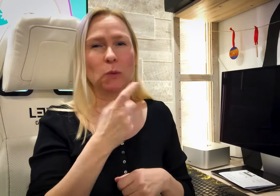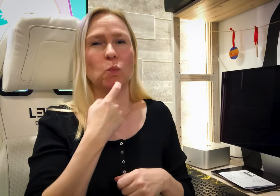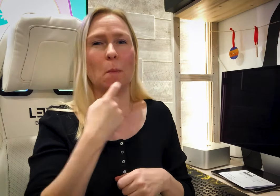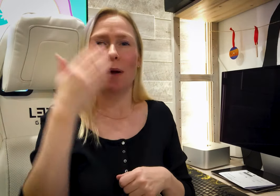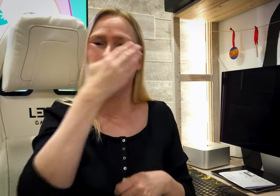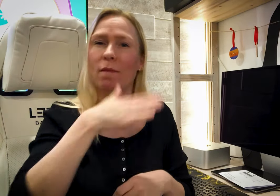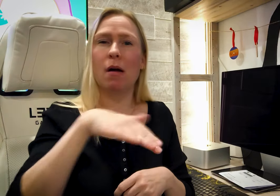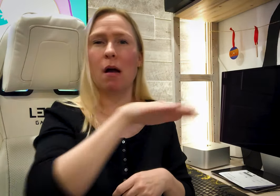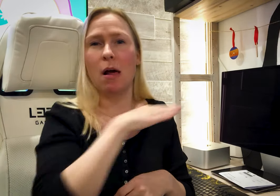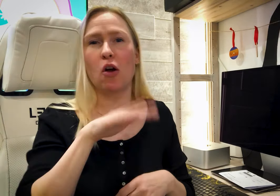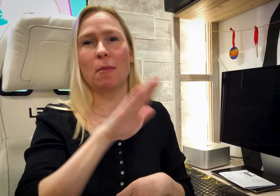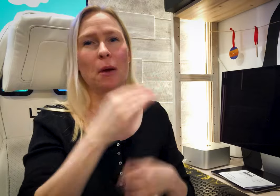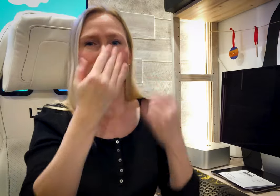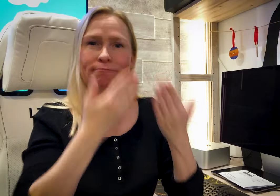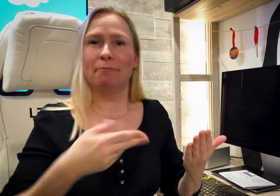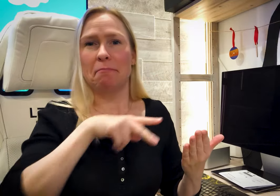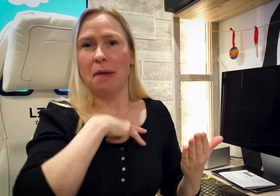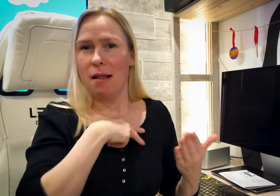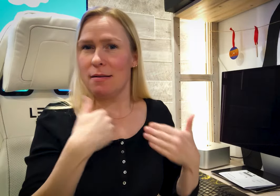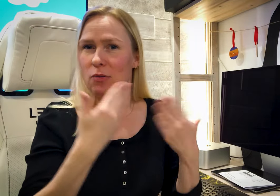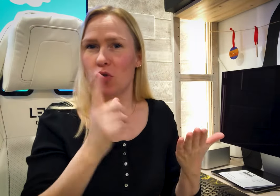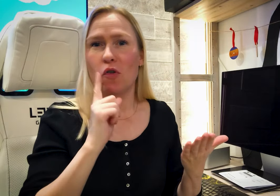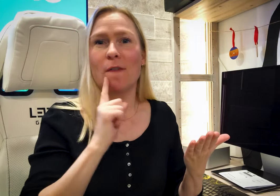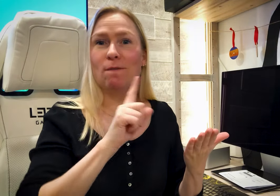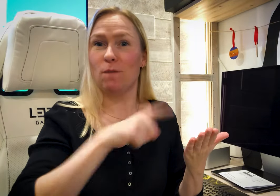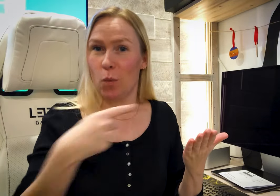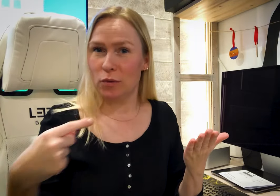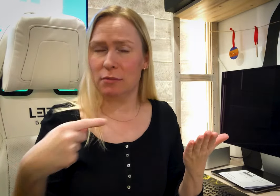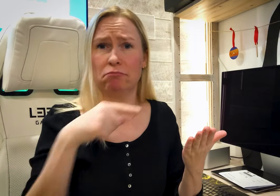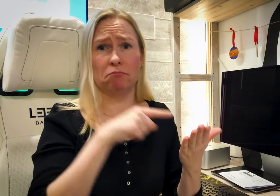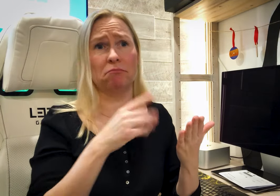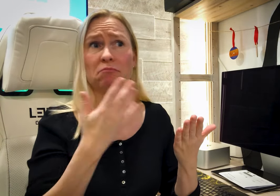Jussi-patsas on palkinto, jonka Suomen elokuva-ala jakaa vuosittain.